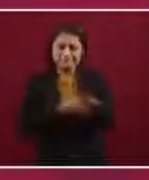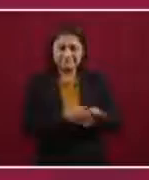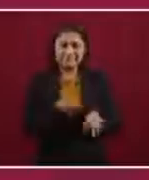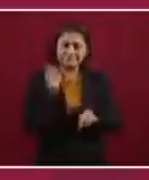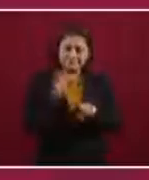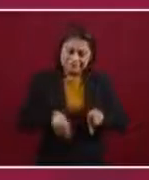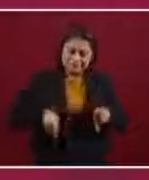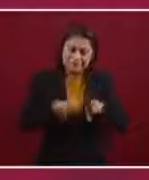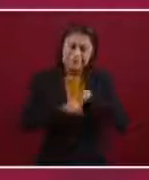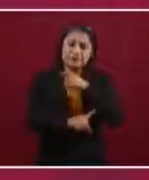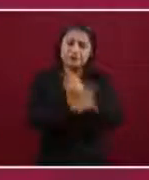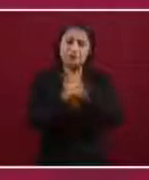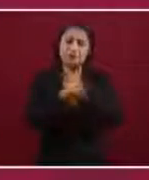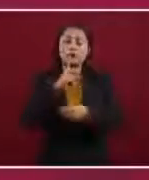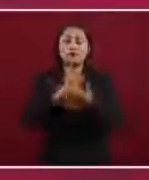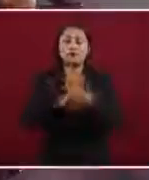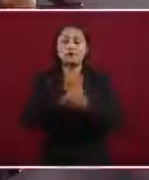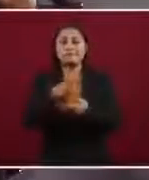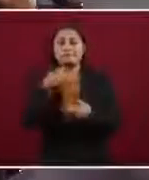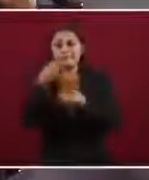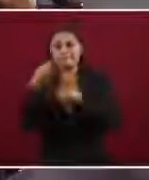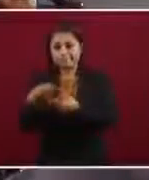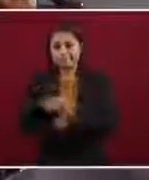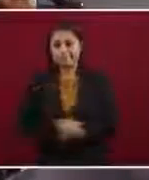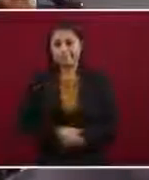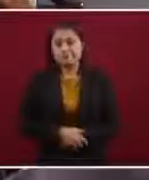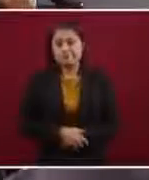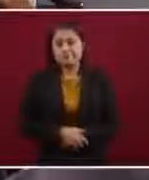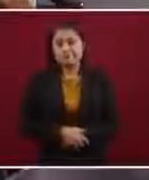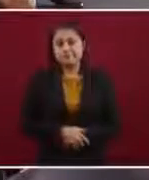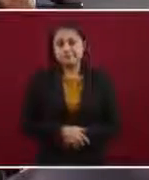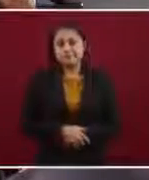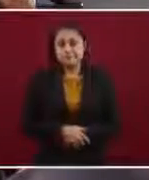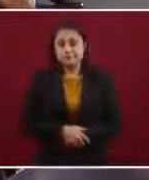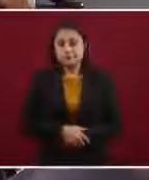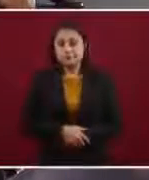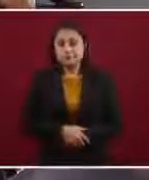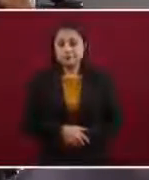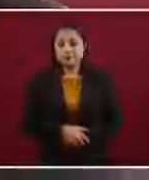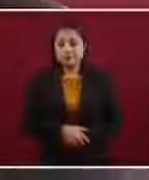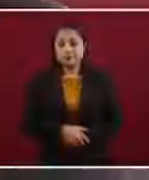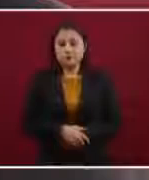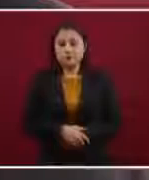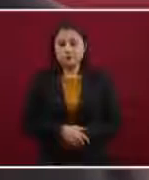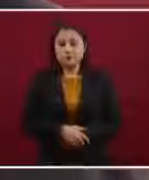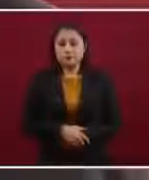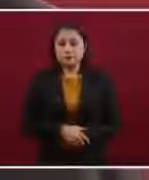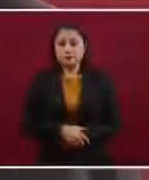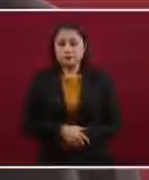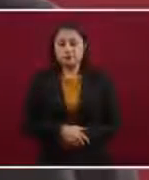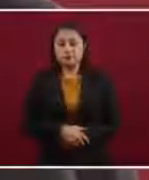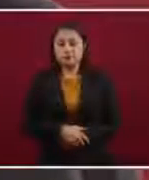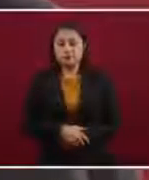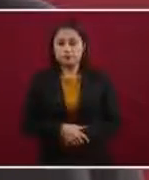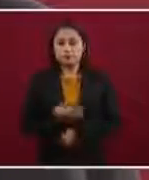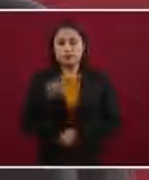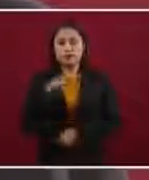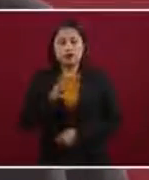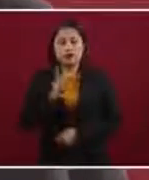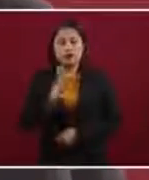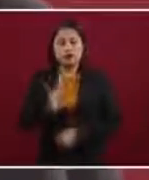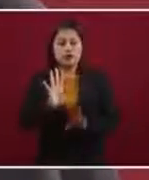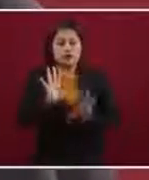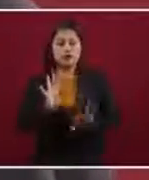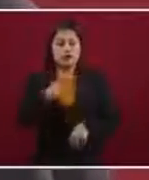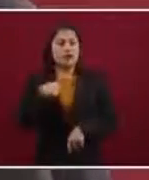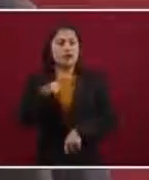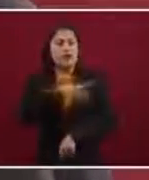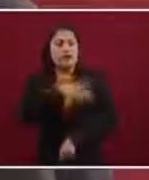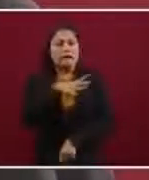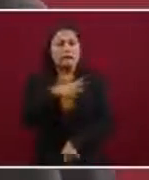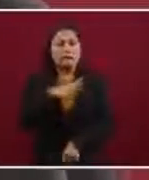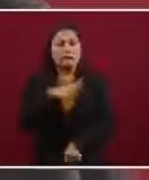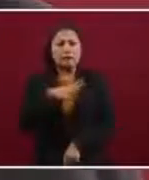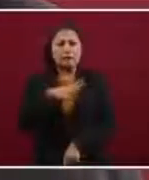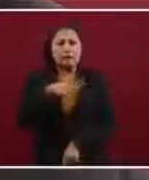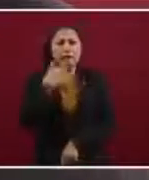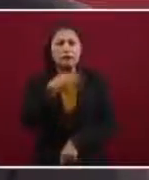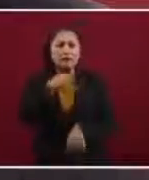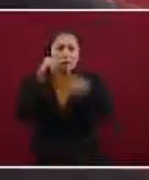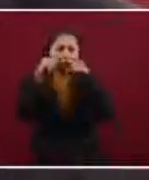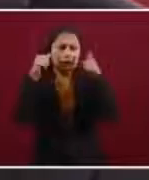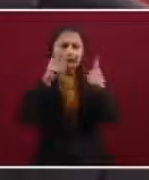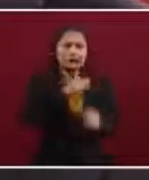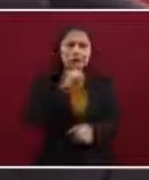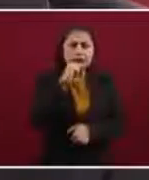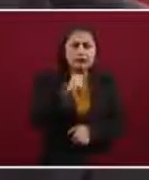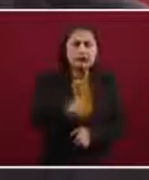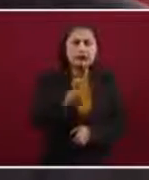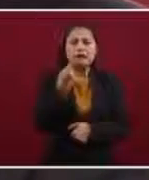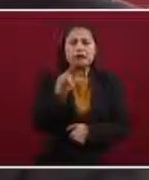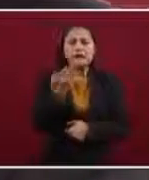Y no se trata, es como un tema tabú. Hay una palabra que usan mucho, porque fueron